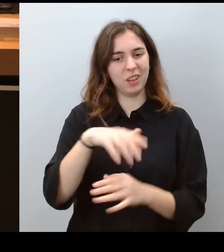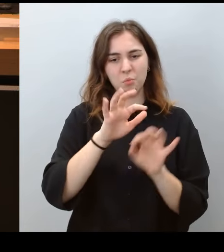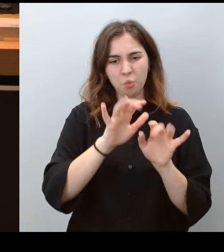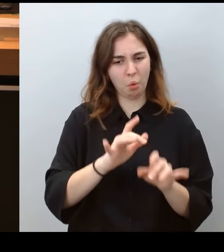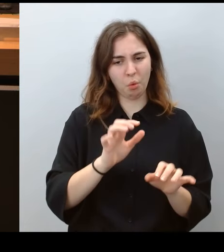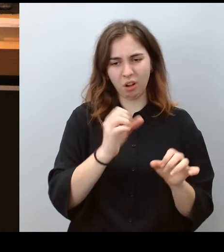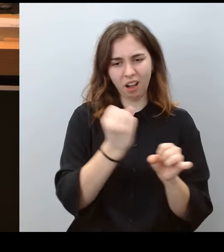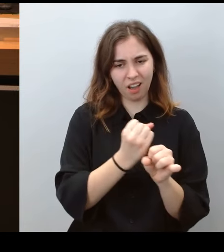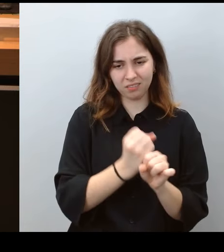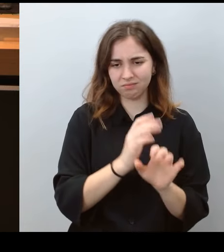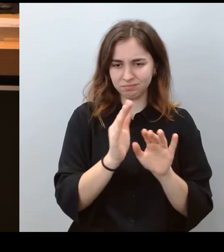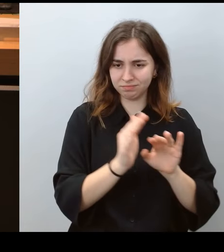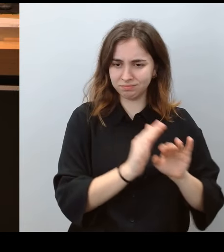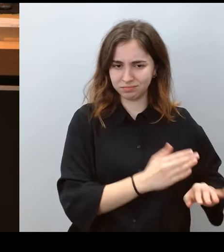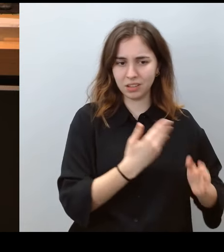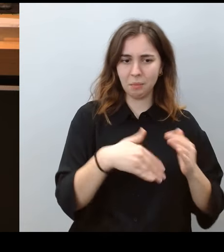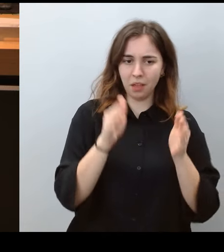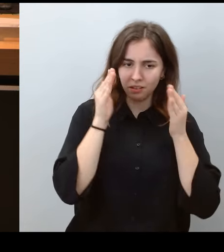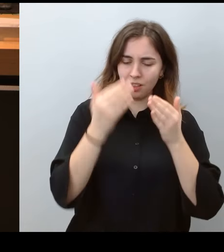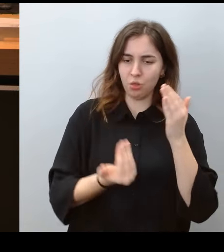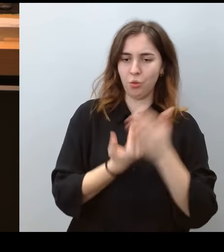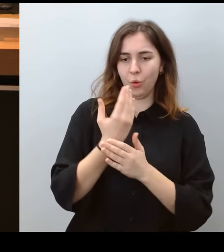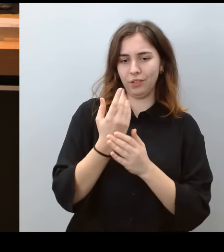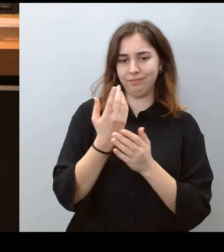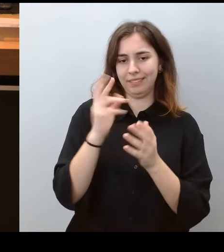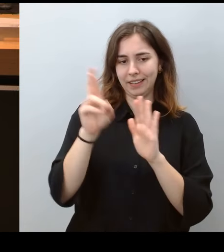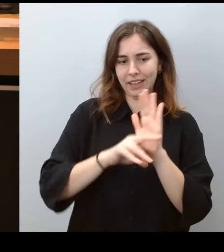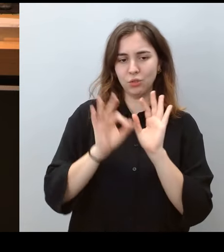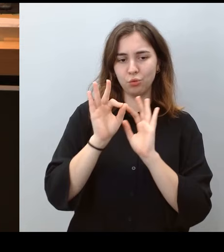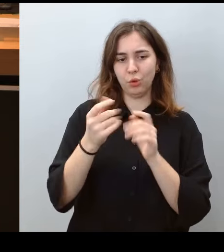Regelung muss in weiten Teilen wieder in Kraft gesetzt werden.